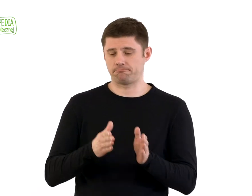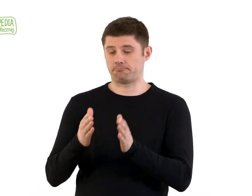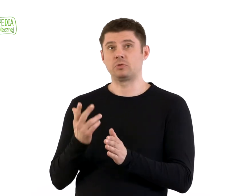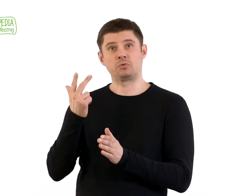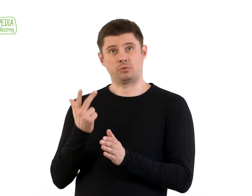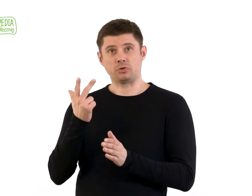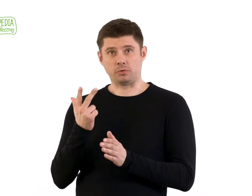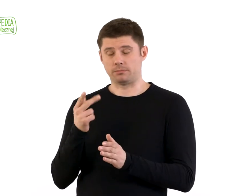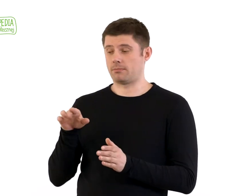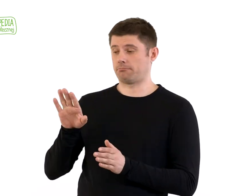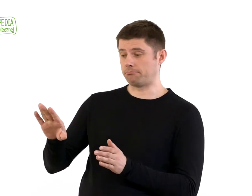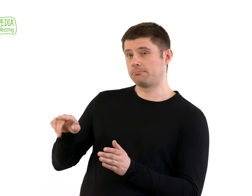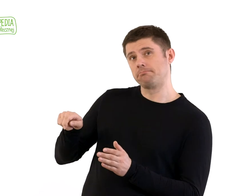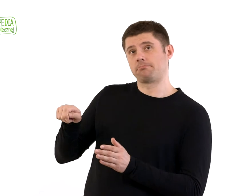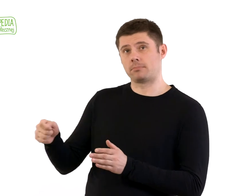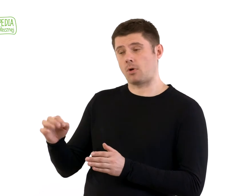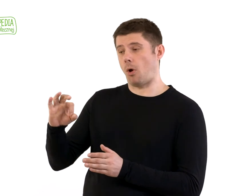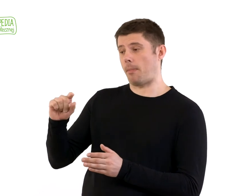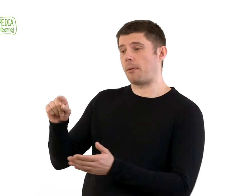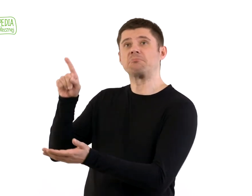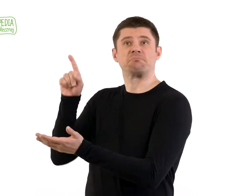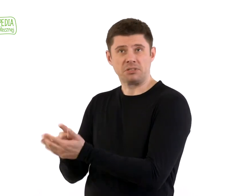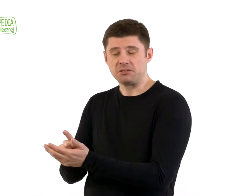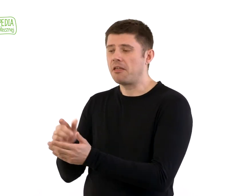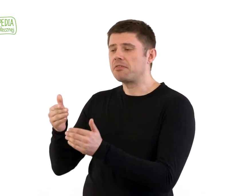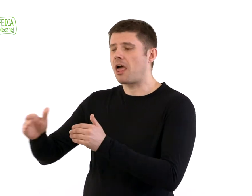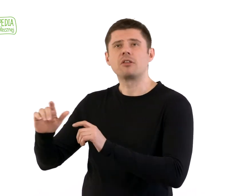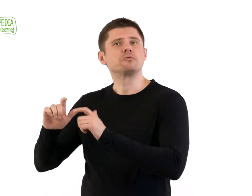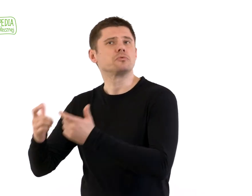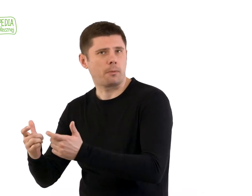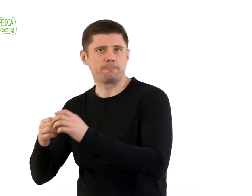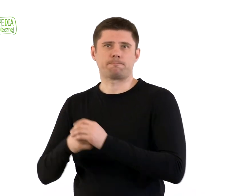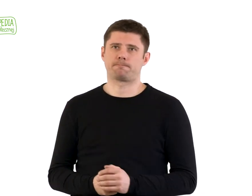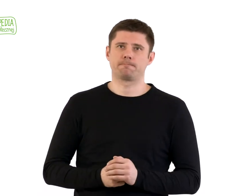Krok 3. Uzyskany status OPP i co dalej?